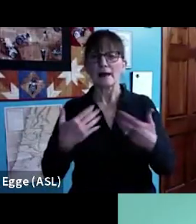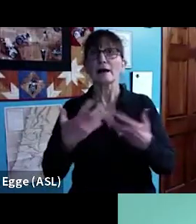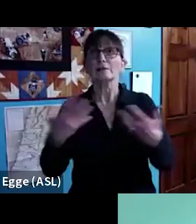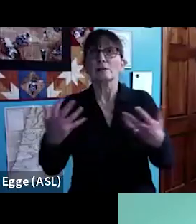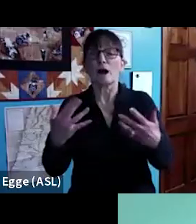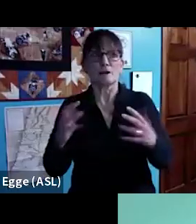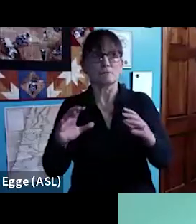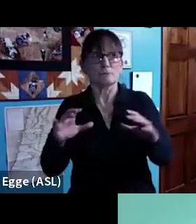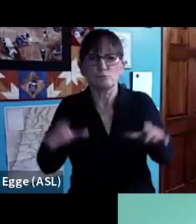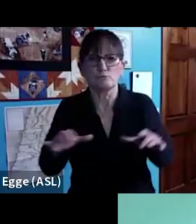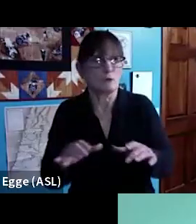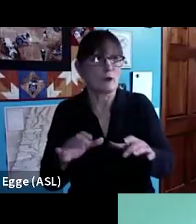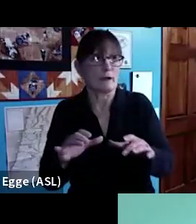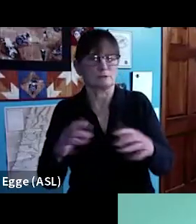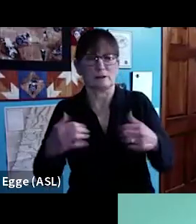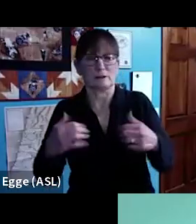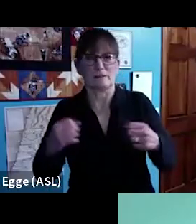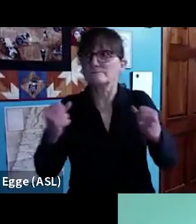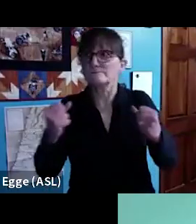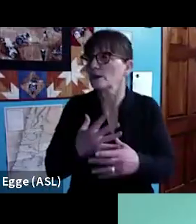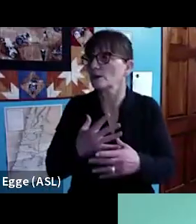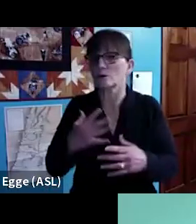pero si puedes usarlo, genial...